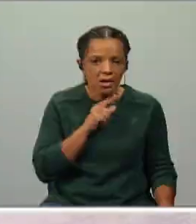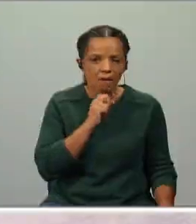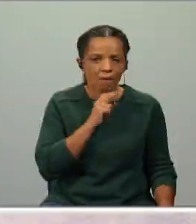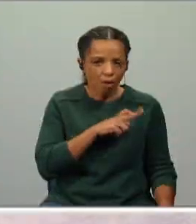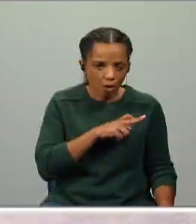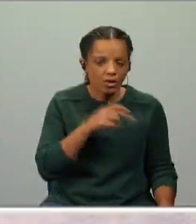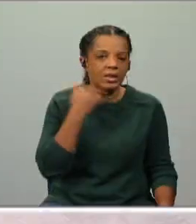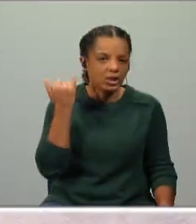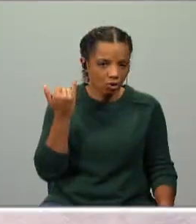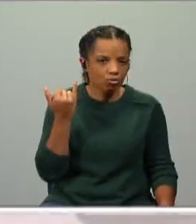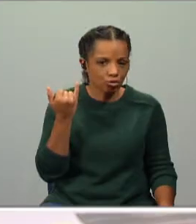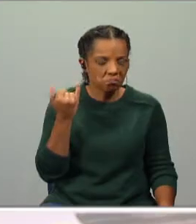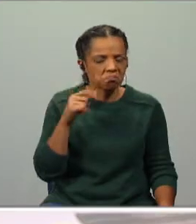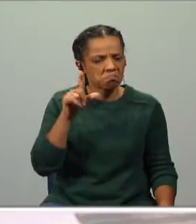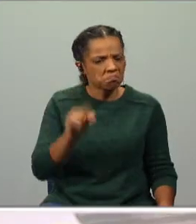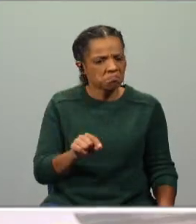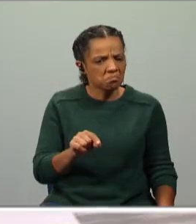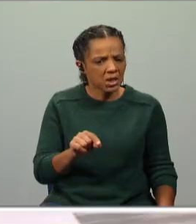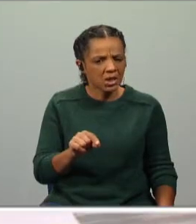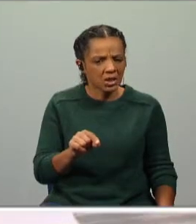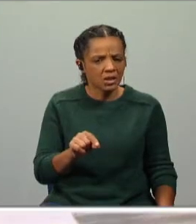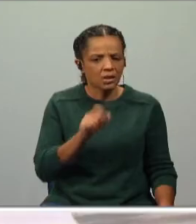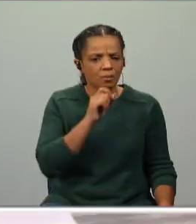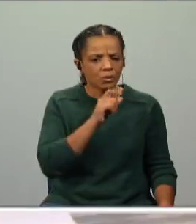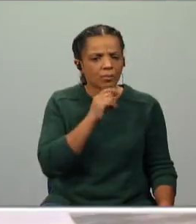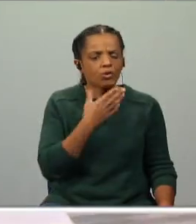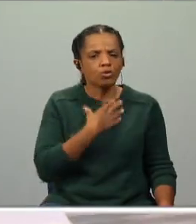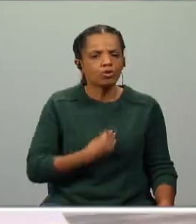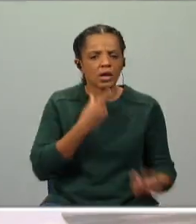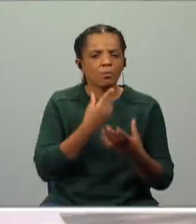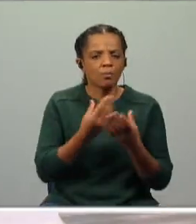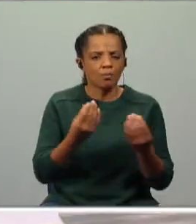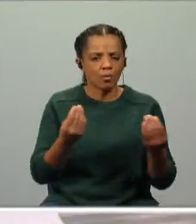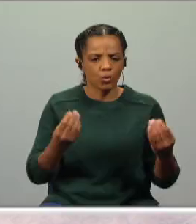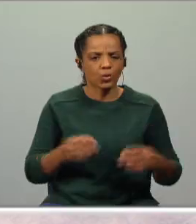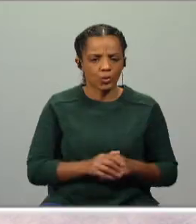os tios eventualmente vão gostar muito desta grinalda.